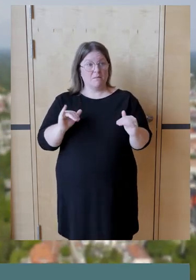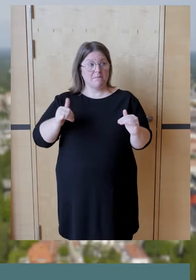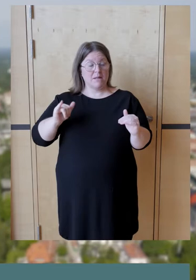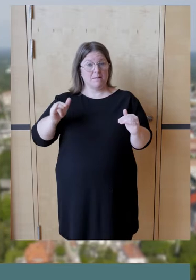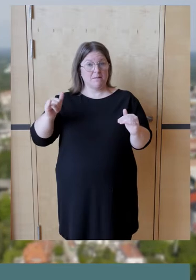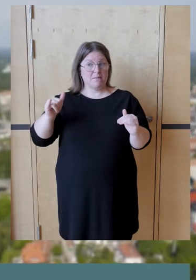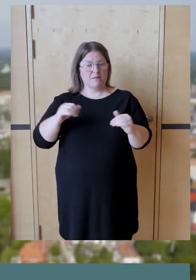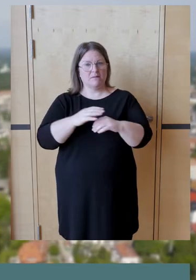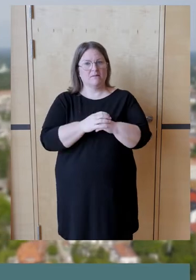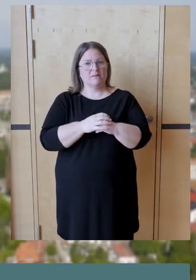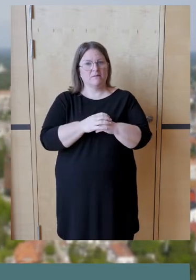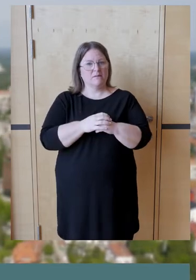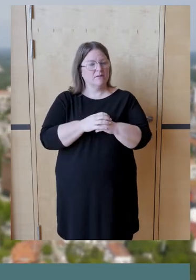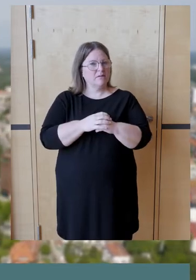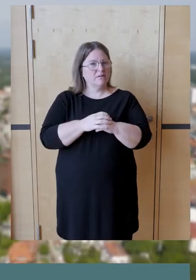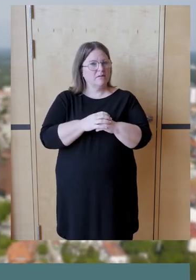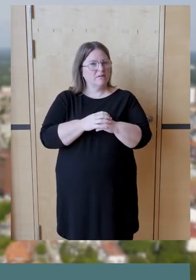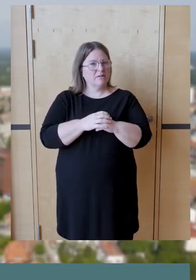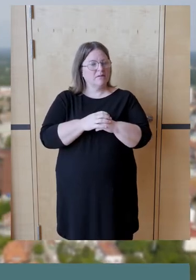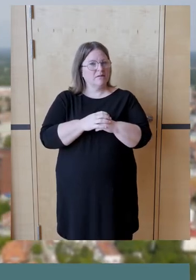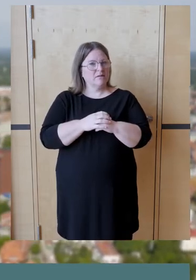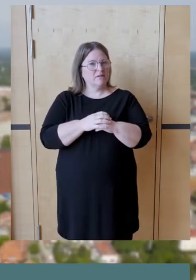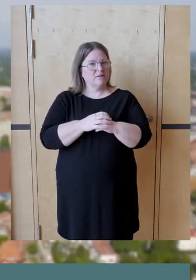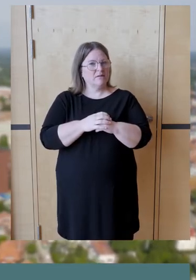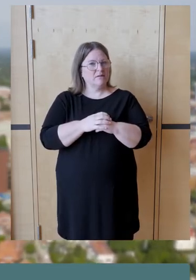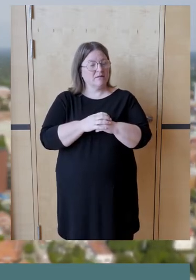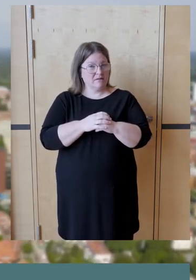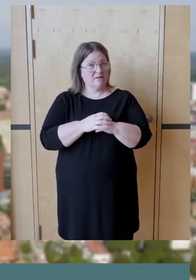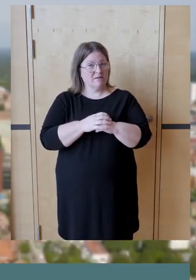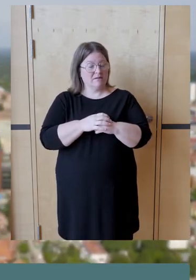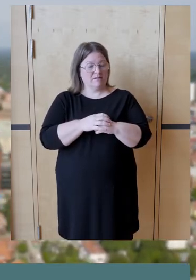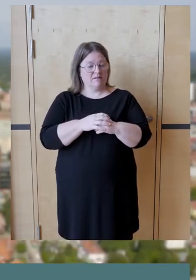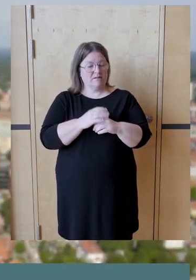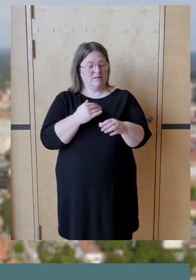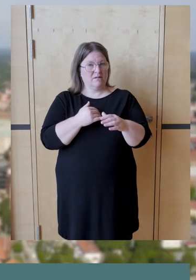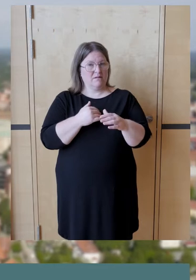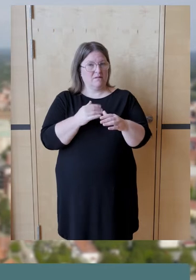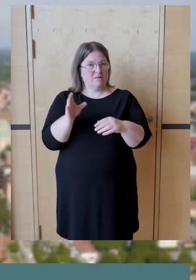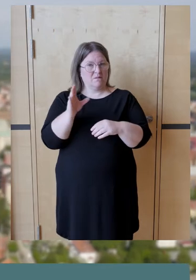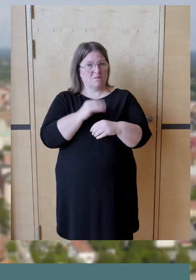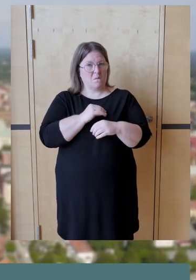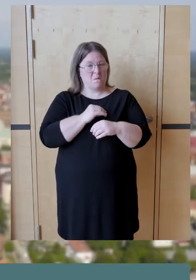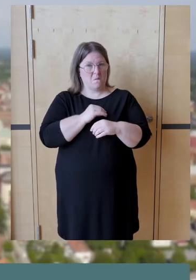Och det är under de här tiderna när de är Mindre är rusning i kollektivtrafiken